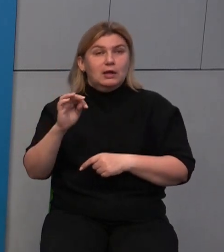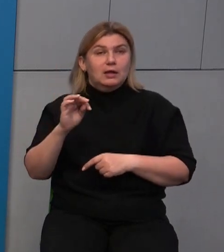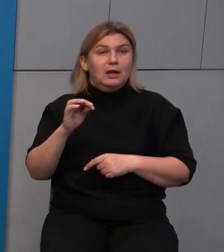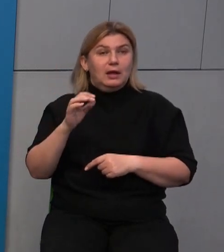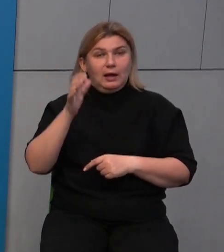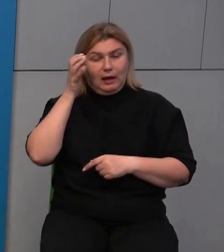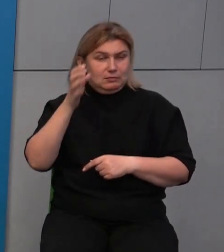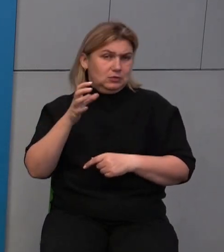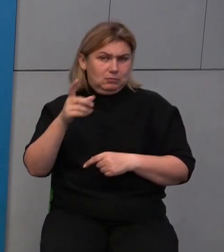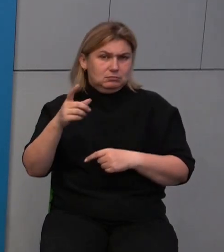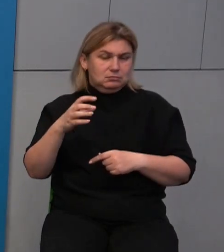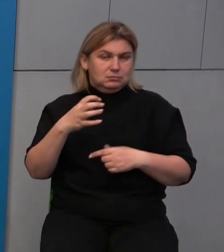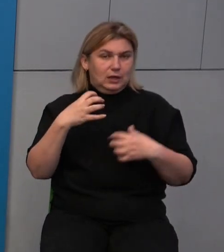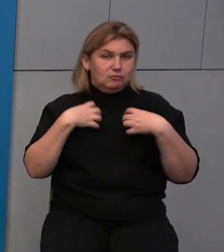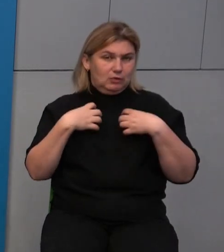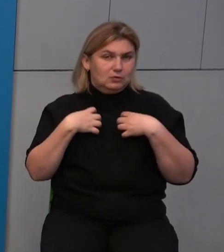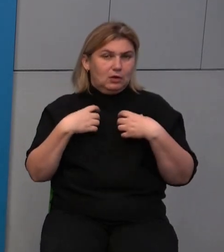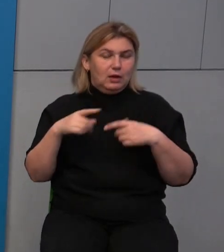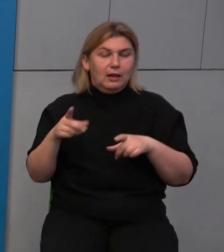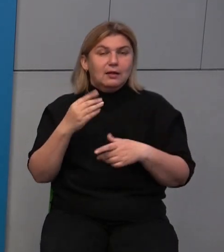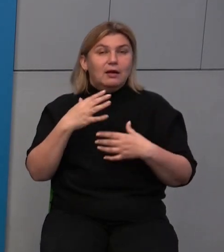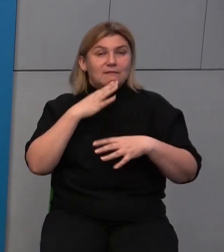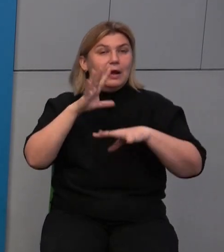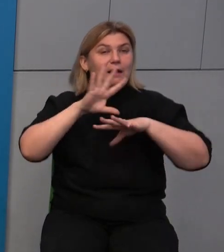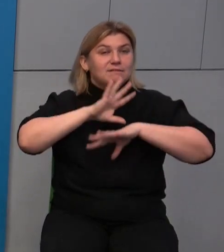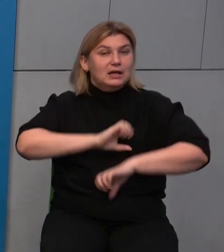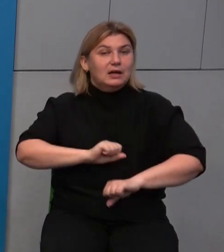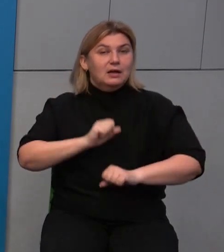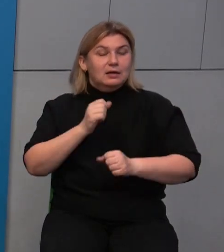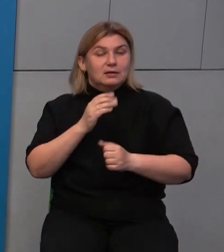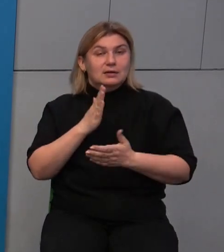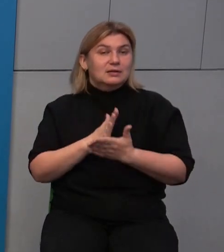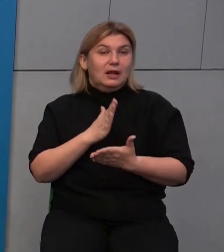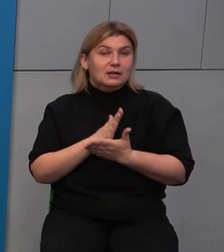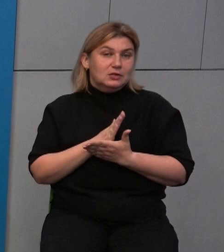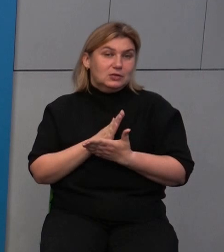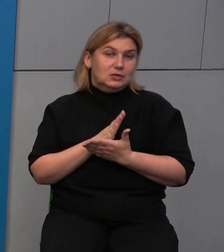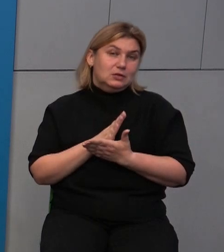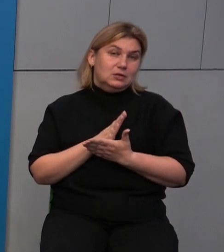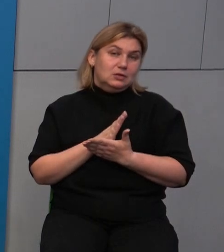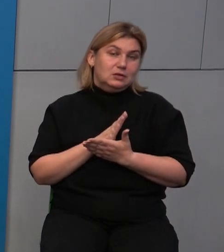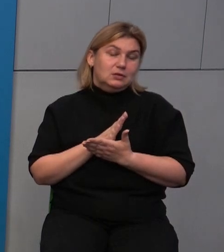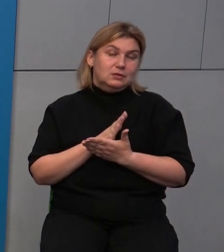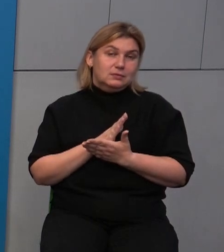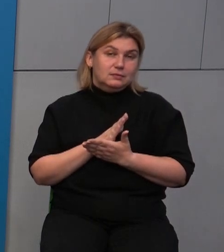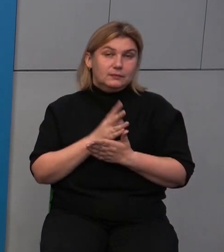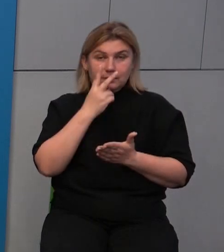żeby przetrwać też nie tylko samą kwestię związaną z doświadczeniem